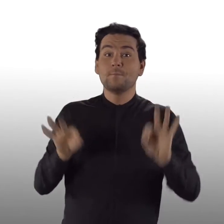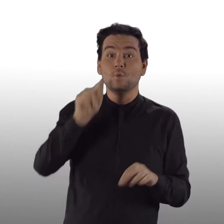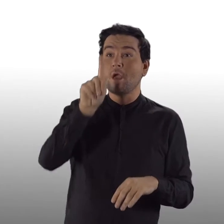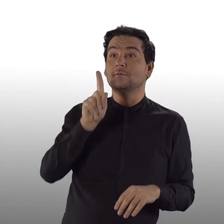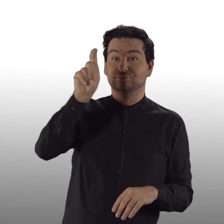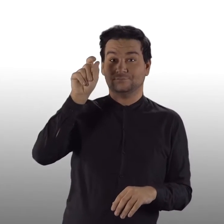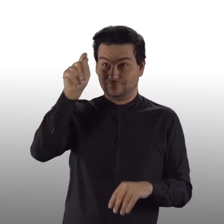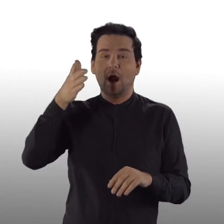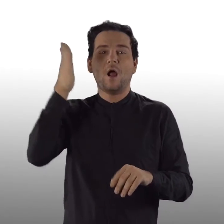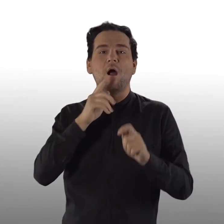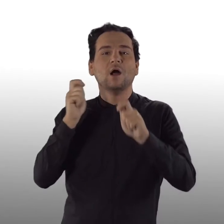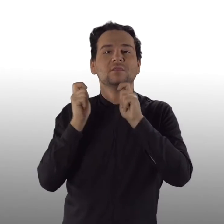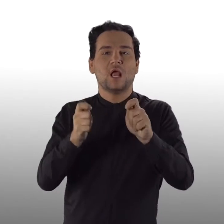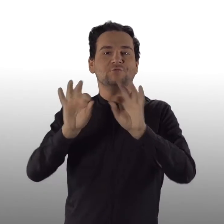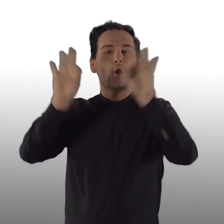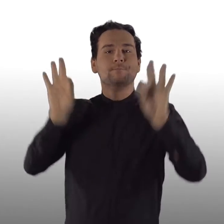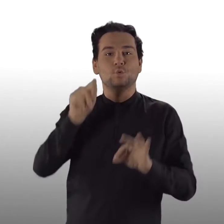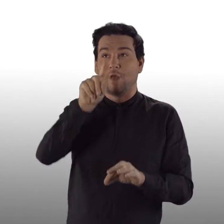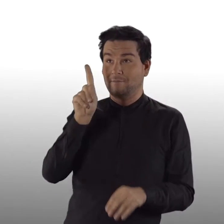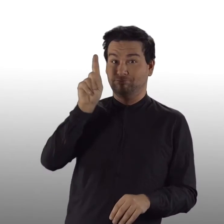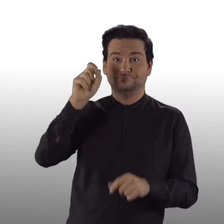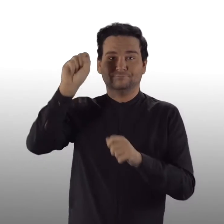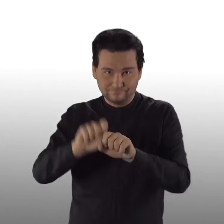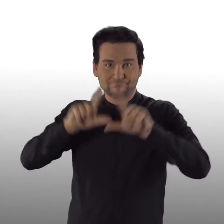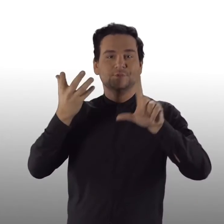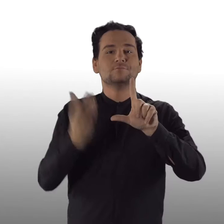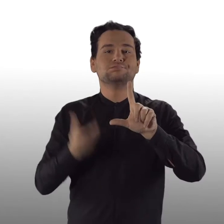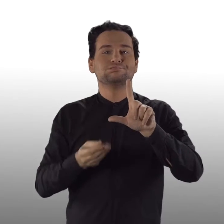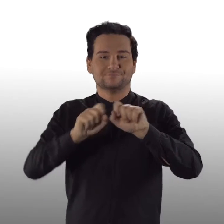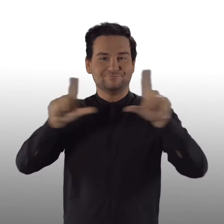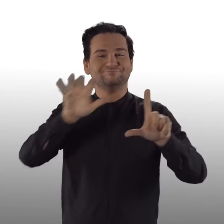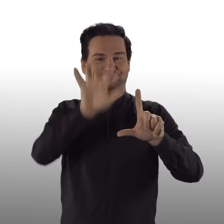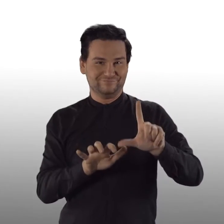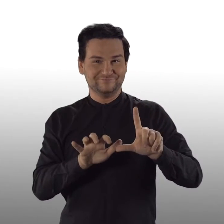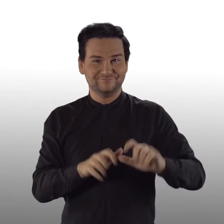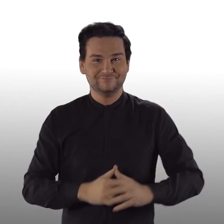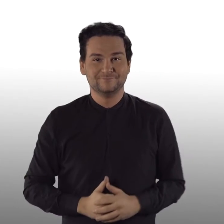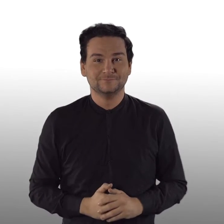Sie können sie auch unter dem Menüpunkt Anträge / Formulare von unserer Internetseite herunterladen.